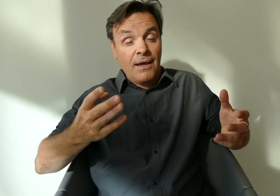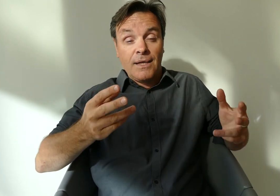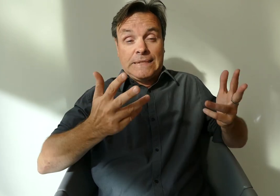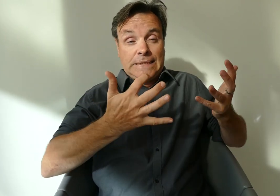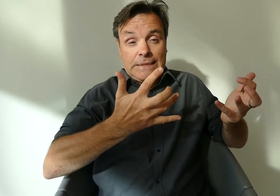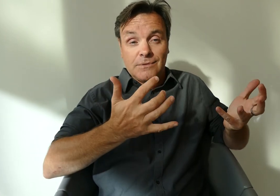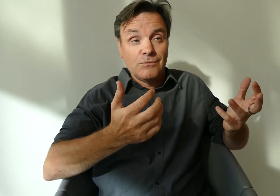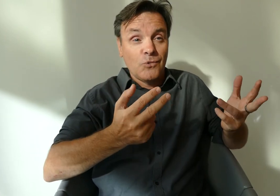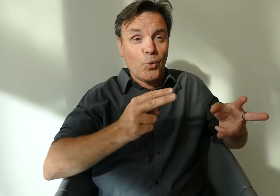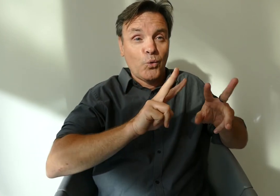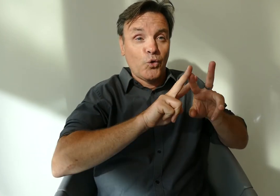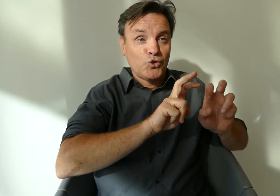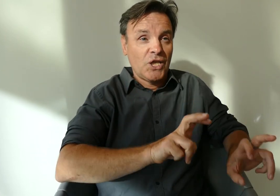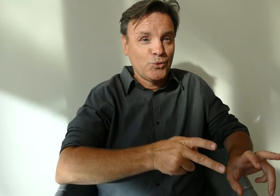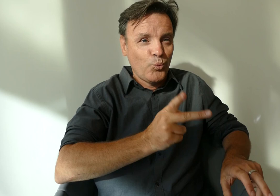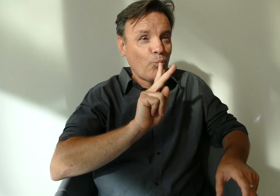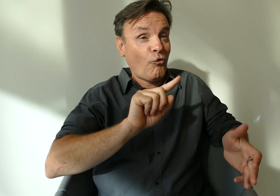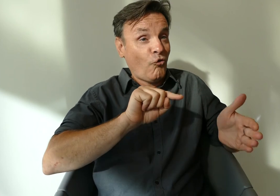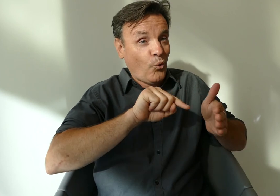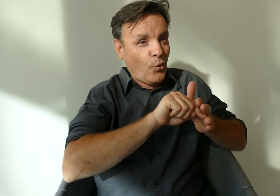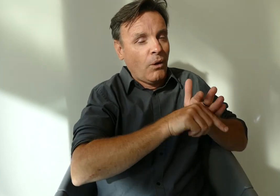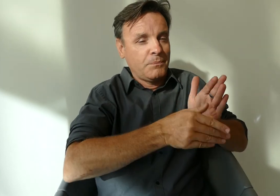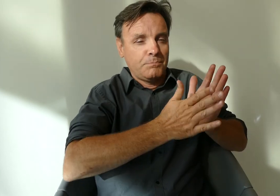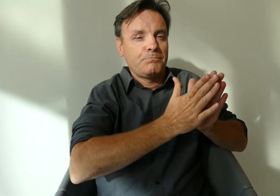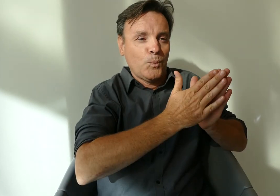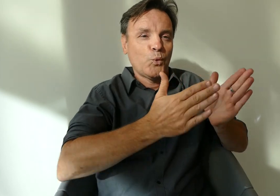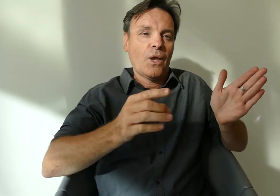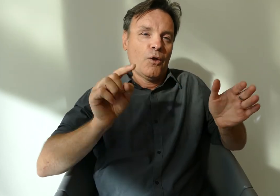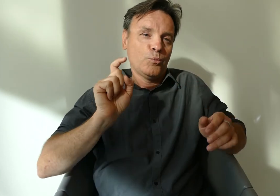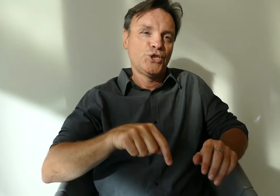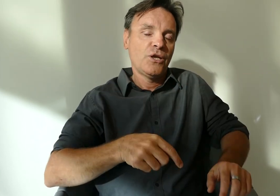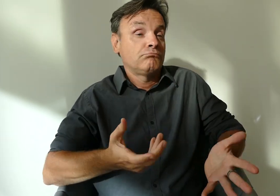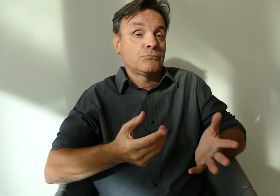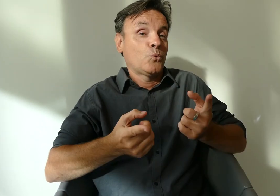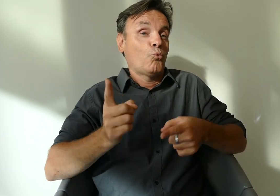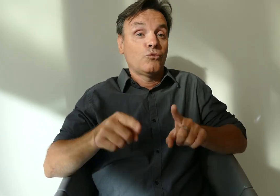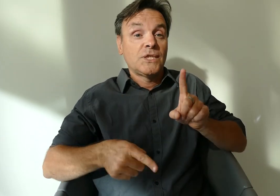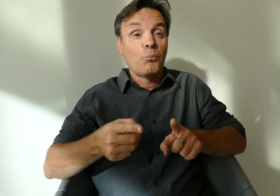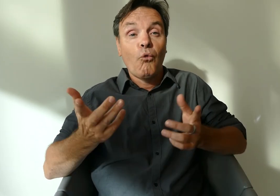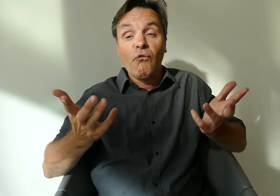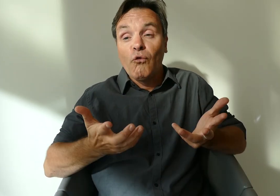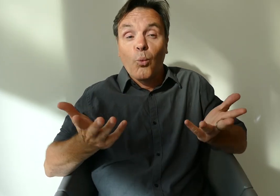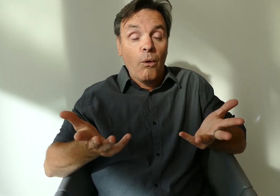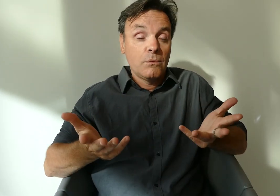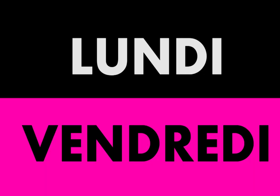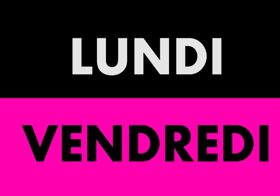Si on veut faire des recherches plus approfondies, on est obligé de passer par la bibliothèque ! Tout dépend de ce que l'on veut faire.